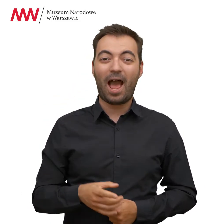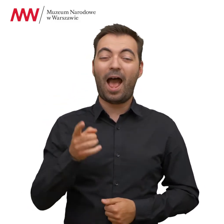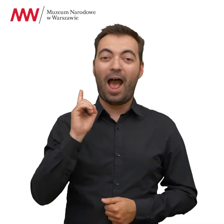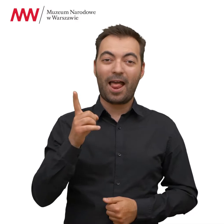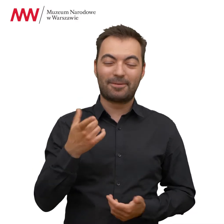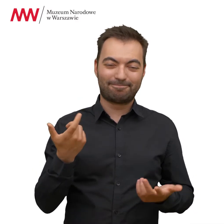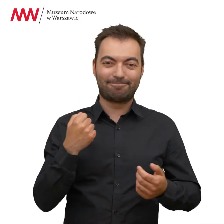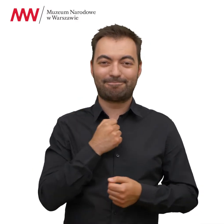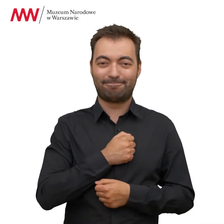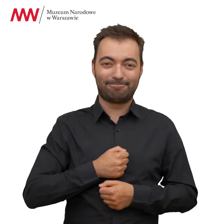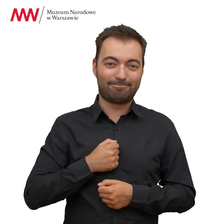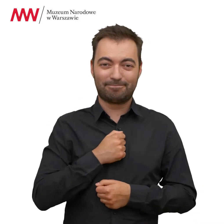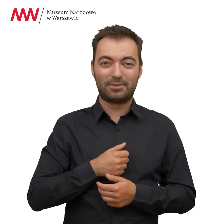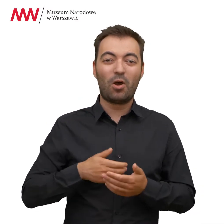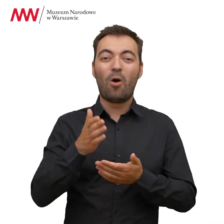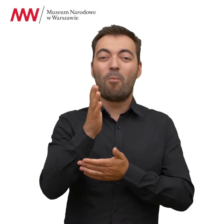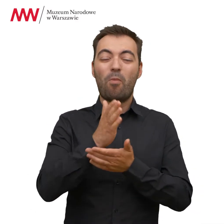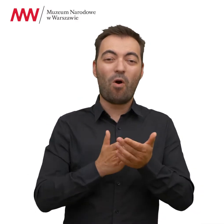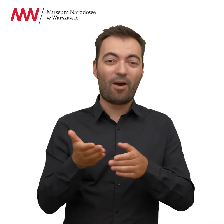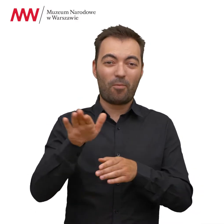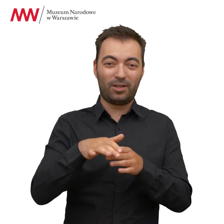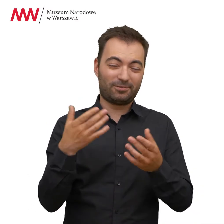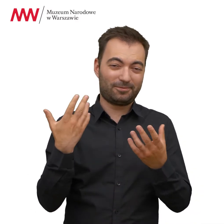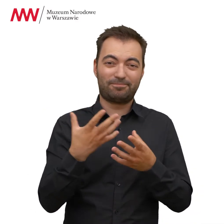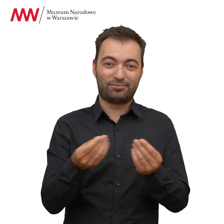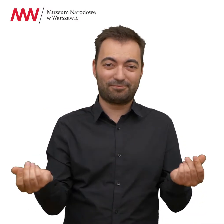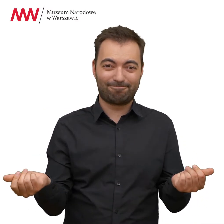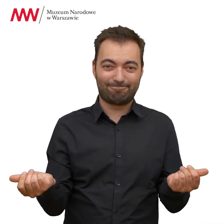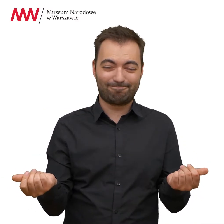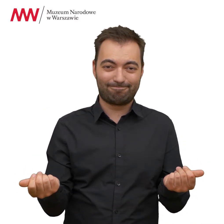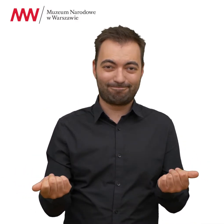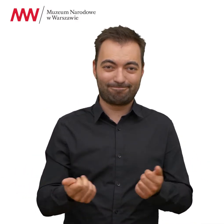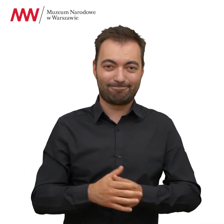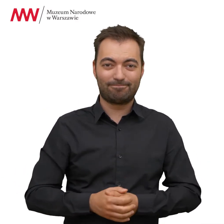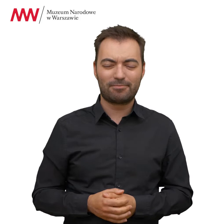ale niestety straciłam połowę pokrywy.